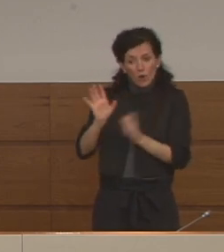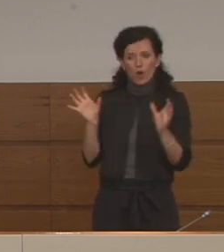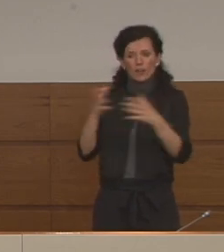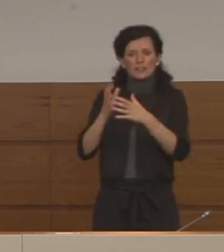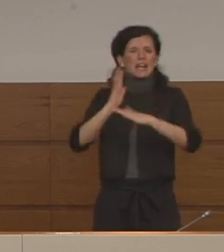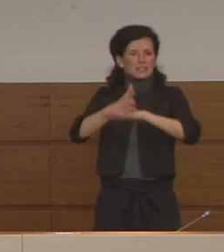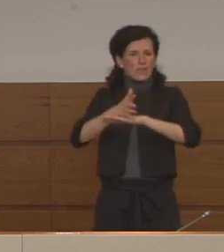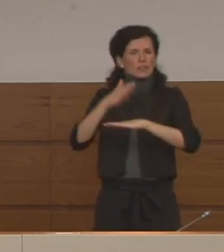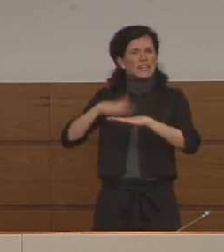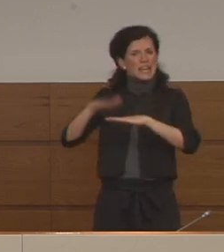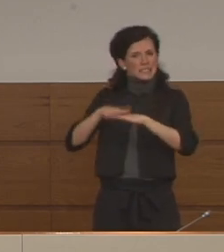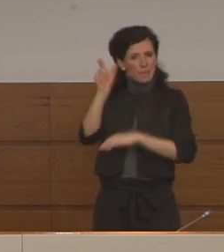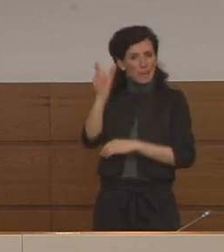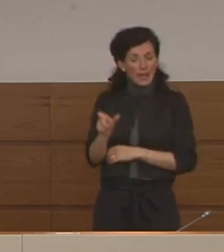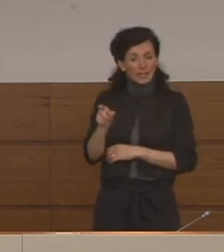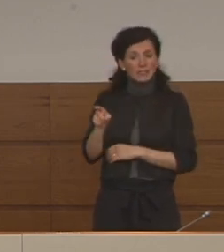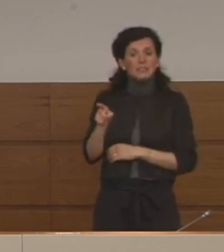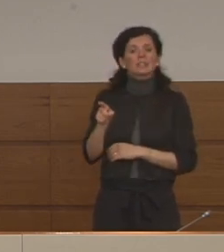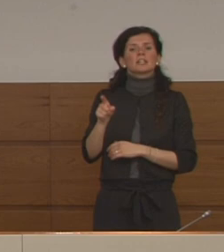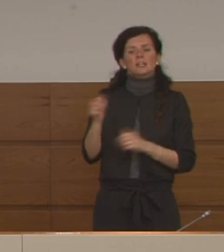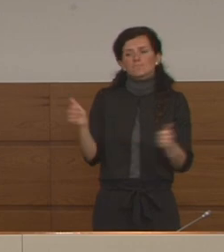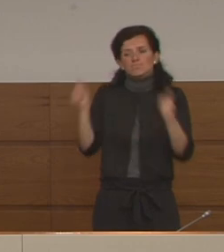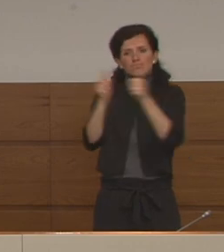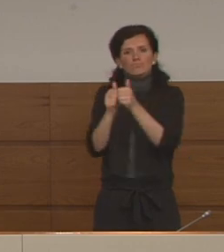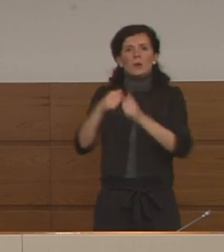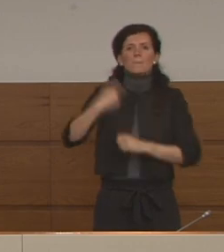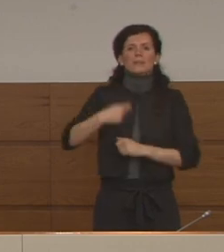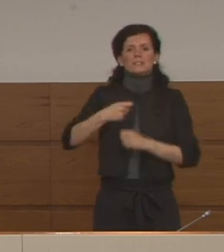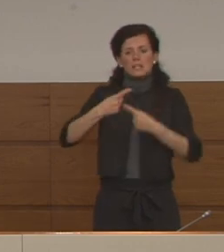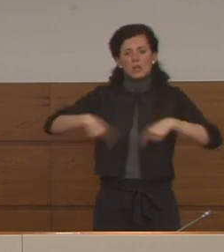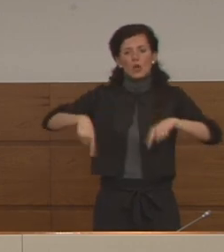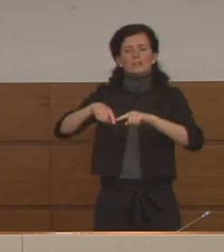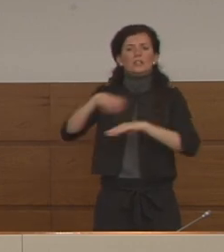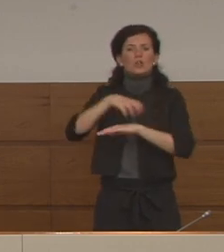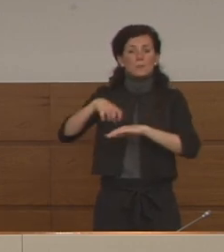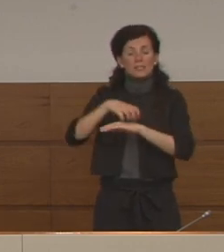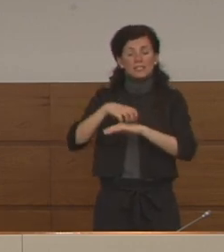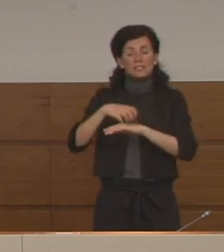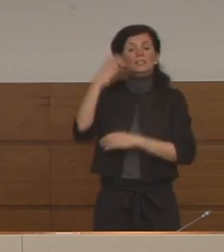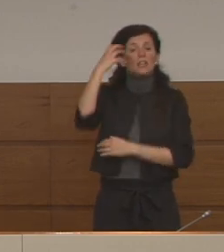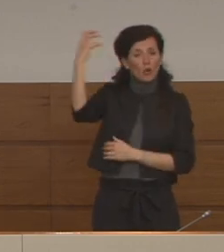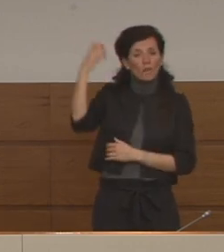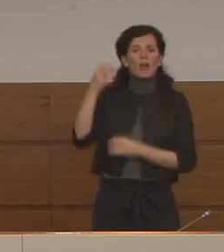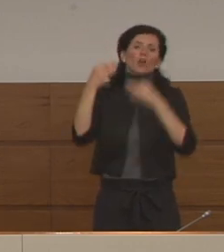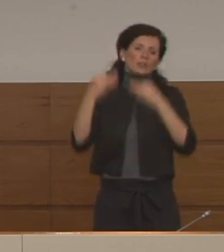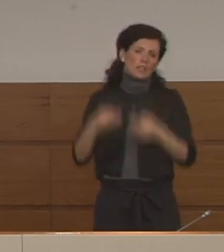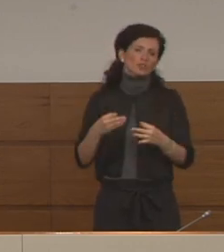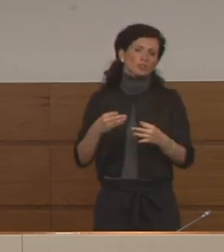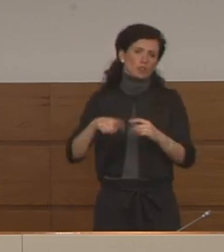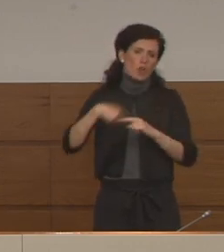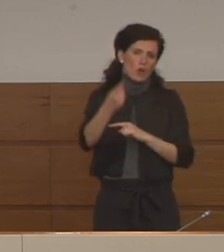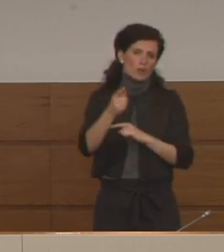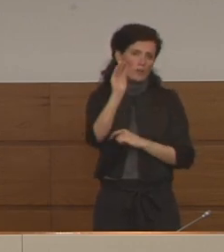del Presidente del Consiglio dei Ministri e del Governo che dovrà prendere le decisioni.